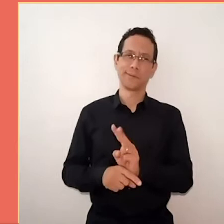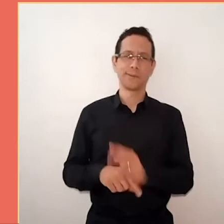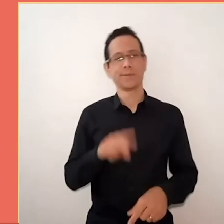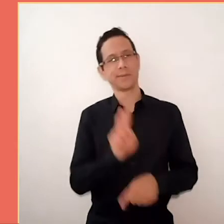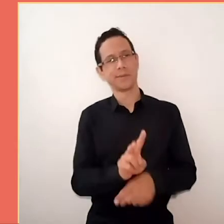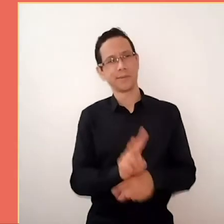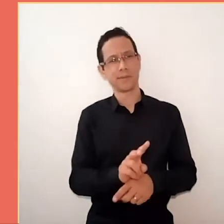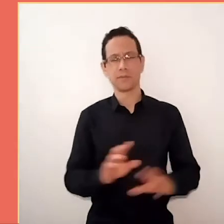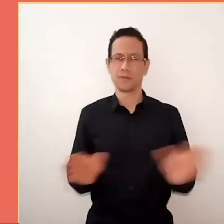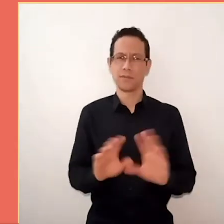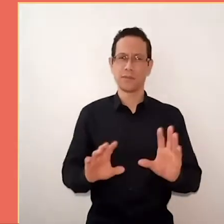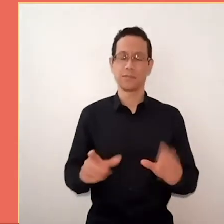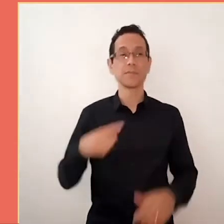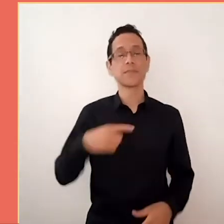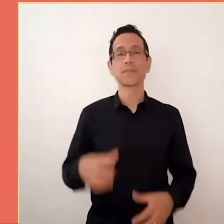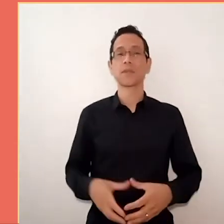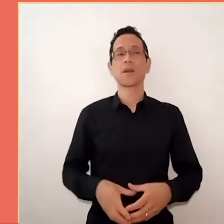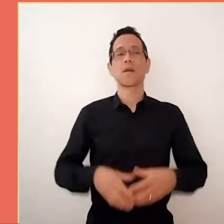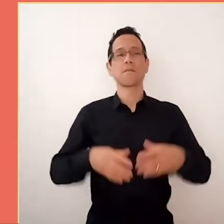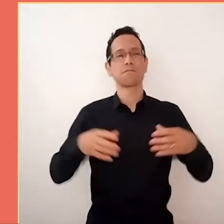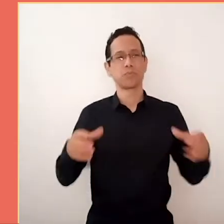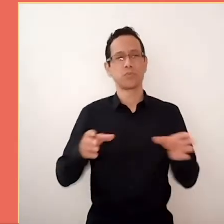dizendo que é um universo muito amplo. Por exemplo, em Belo Horizonte